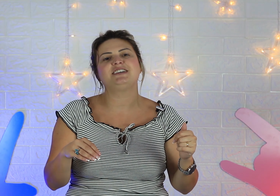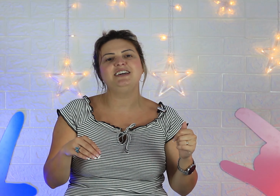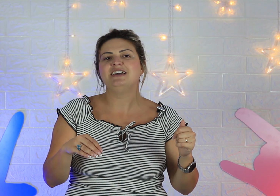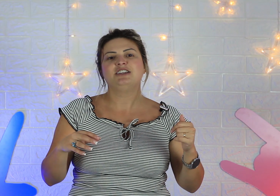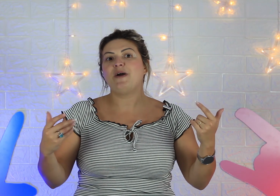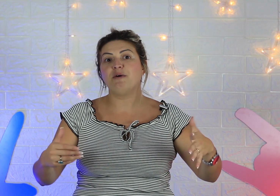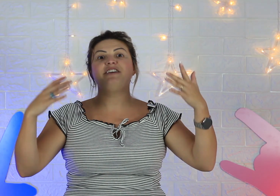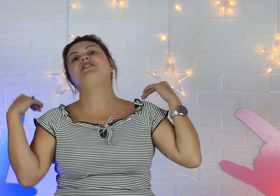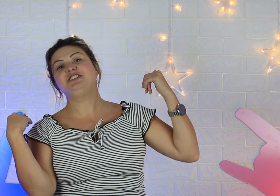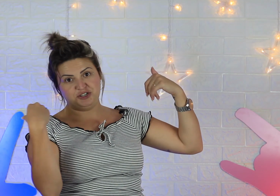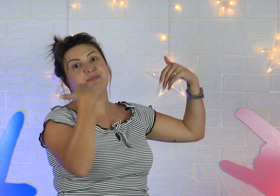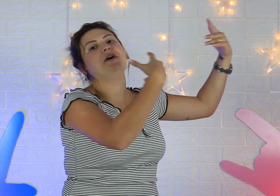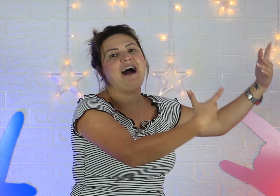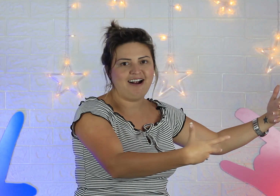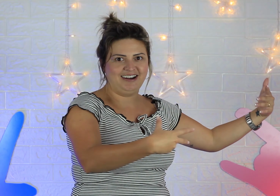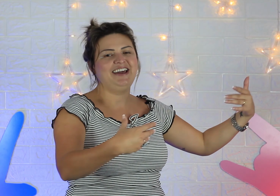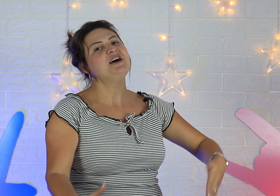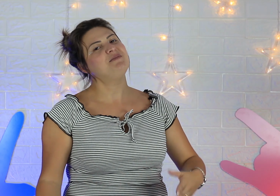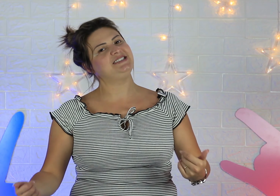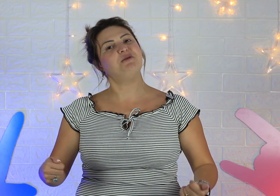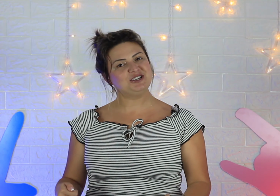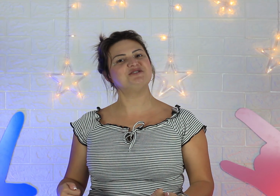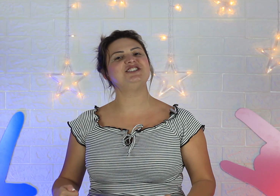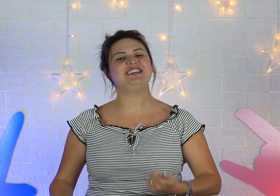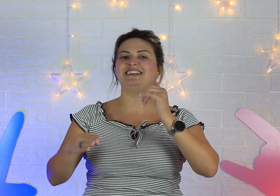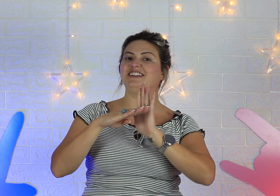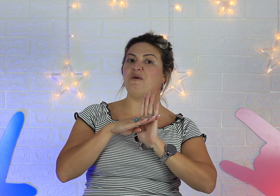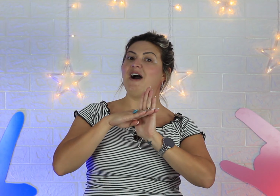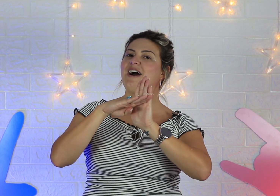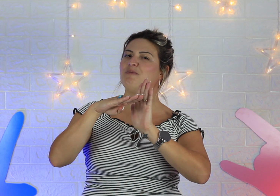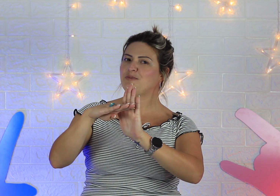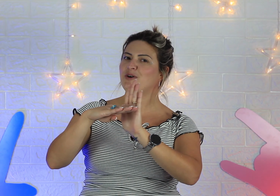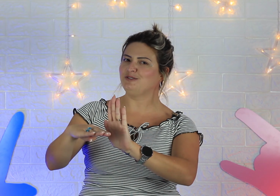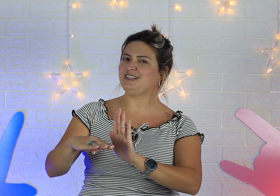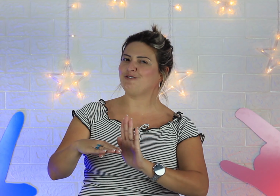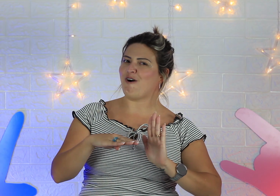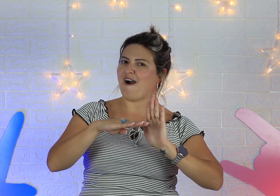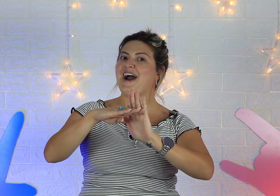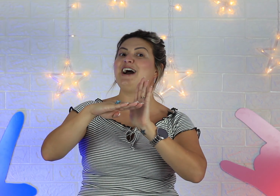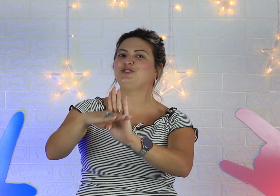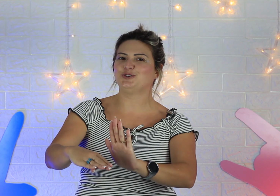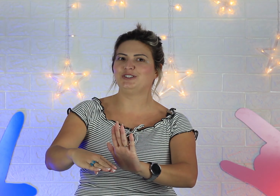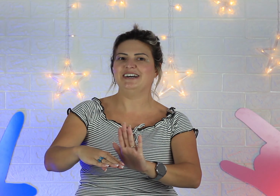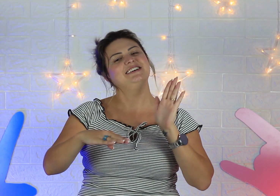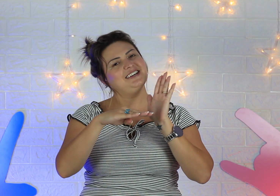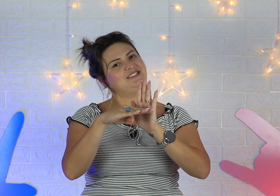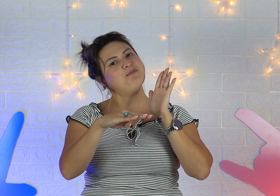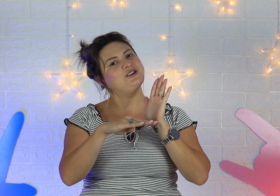empurrãozinho aqui não é alguém 21.rar né mas é uma ajudinha então um empurrãozinho ajuda aí